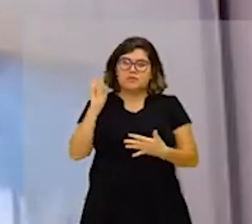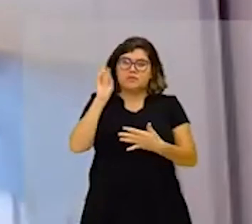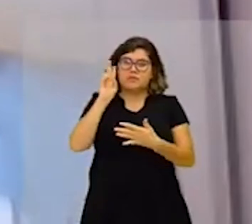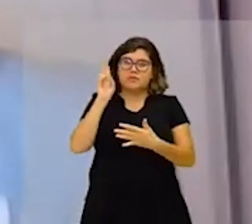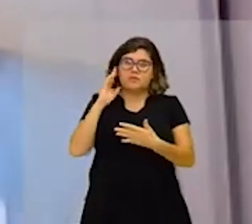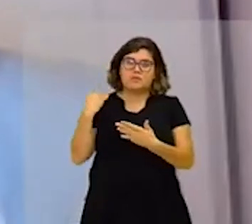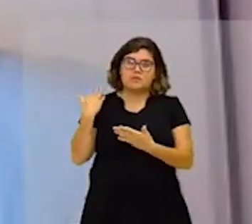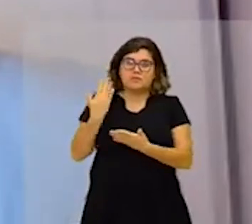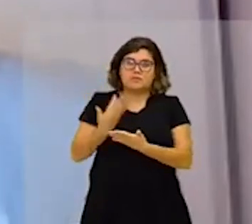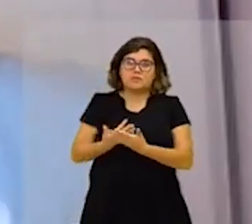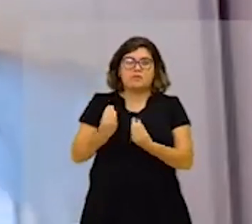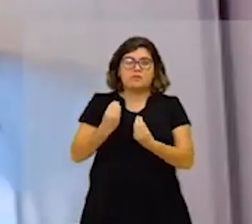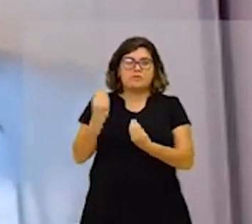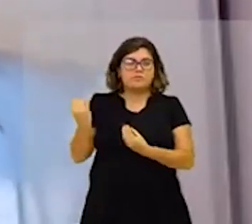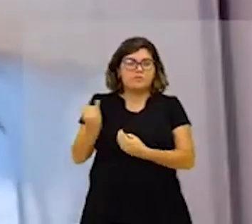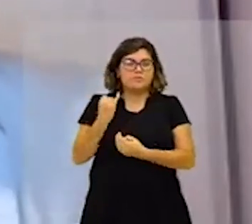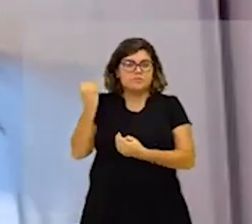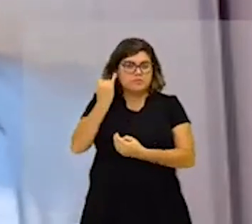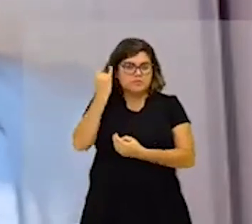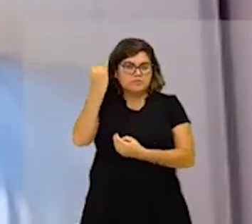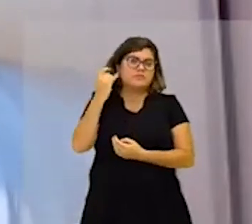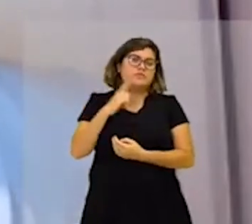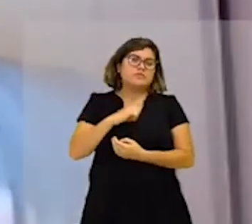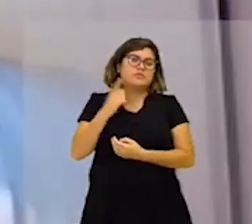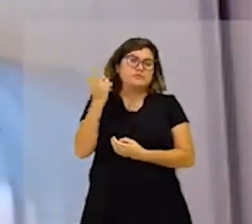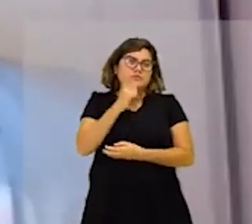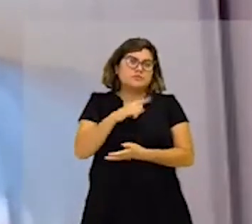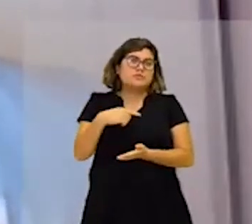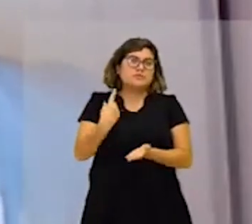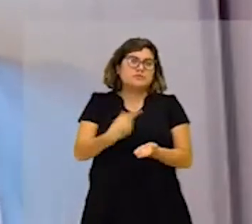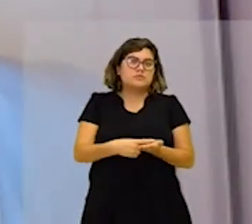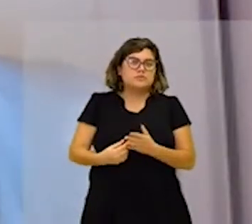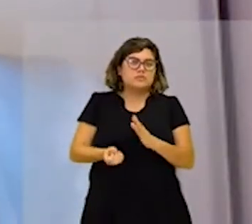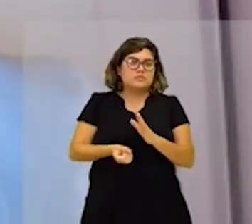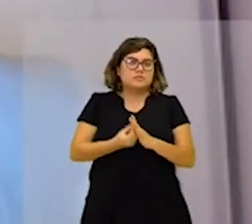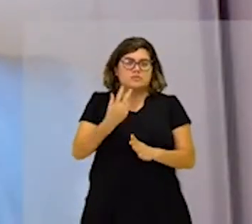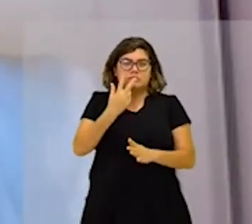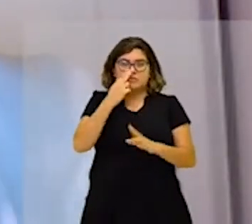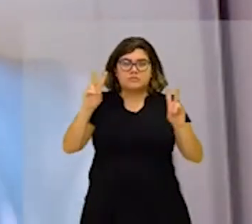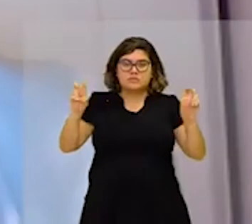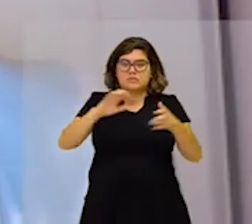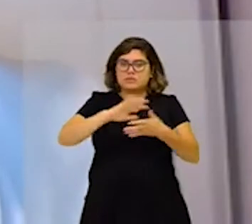uma questão a se algum decidiu para produzir o que eu chamo João discriminação indireta